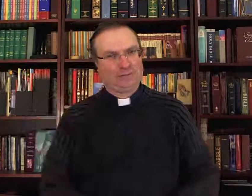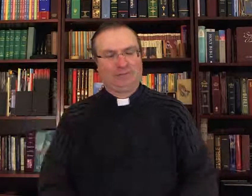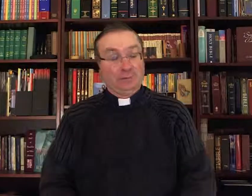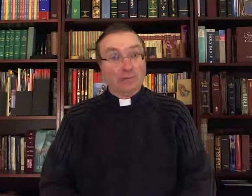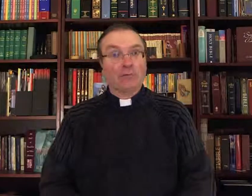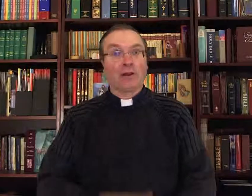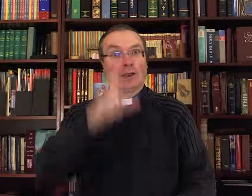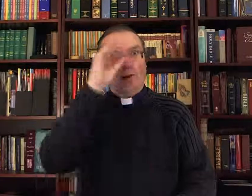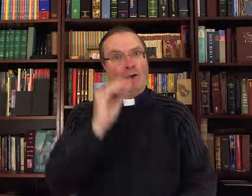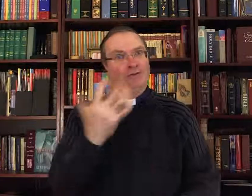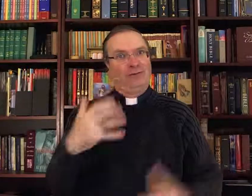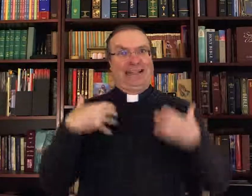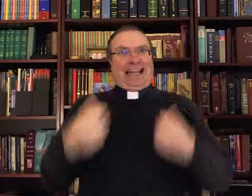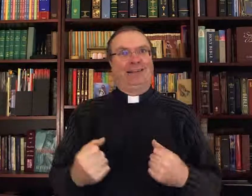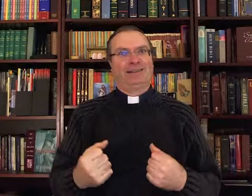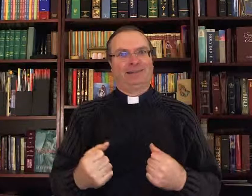Aussitôt cet homme fut guéri;